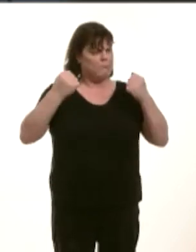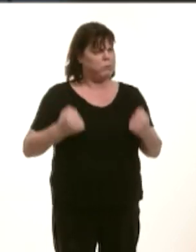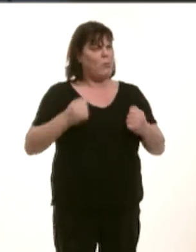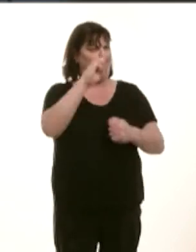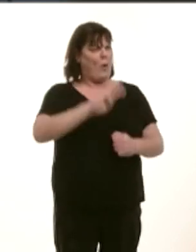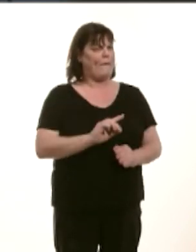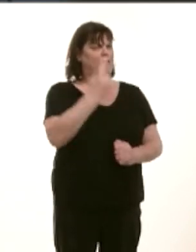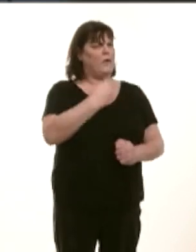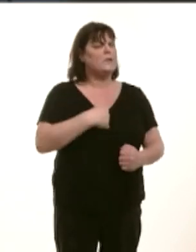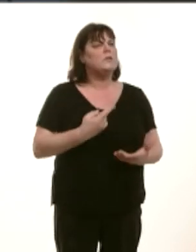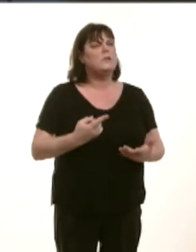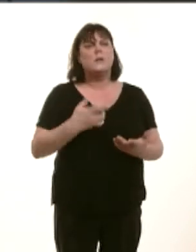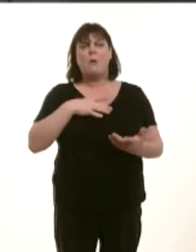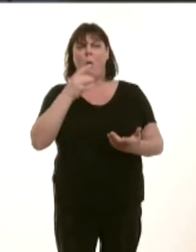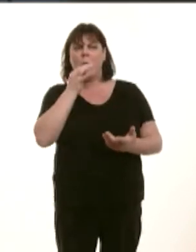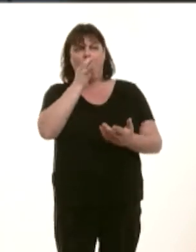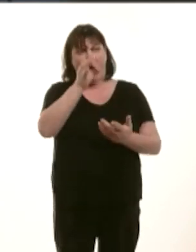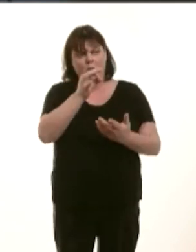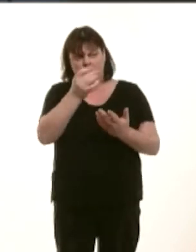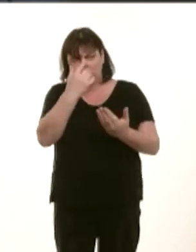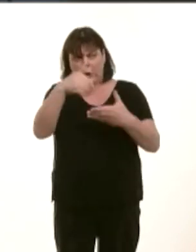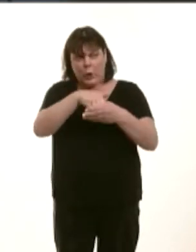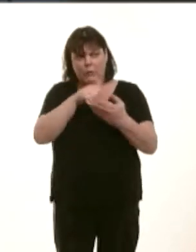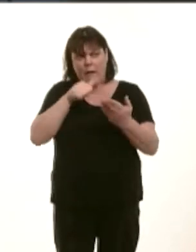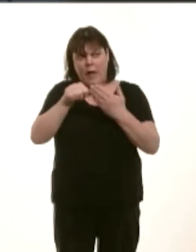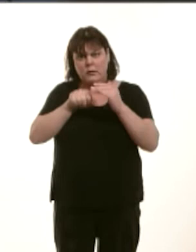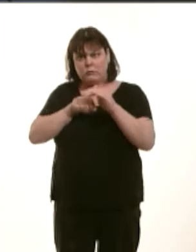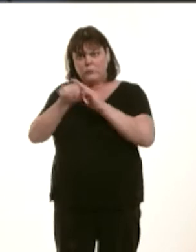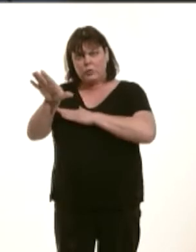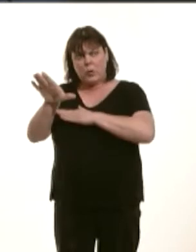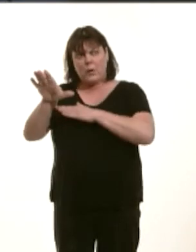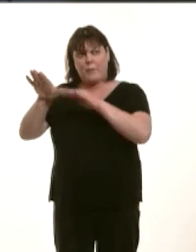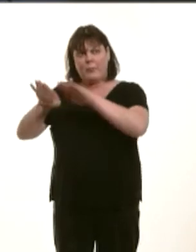wediíi anfon at Lywodraeth y Deyrnas Gyfunolóa ydych chi wedi gofyn, ac efallai y gwnewch